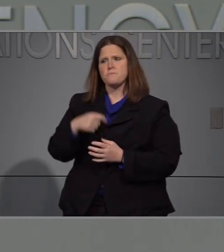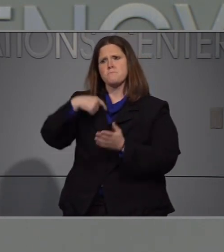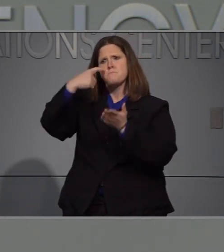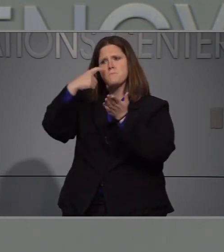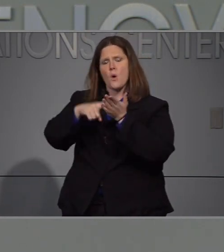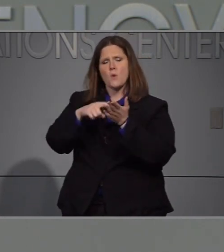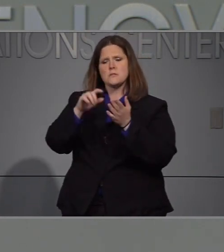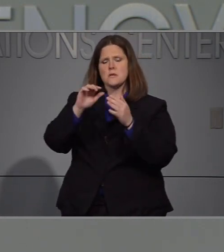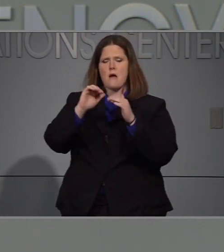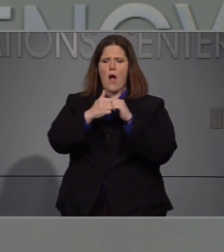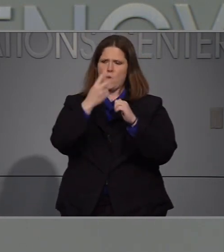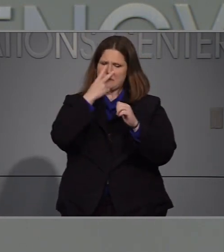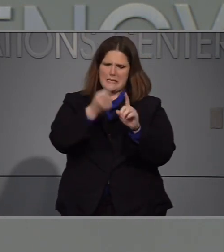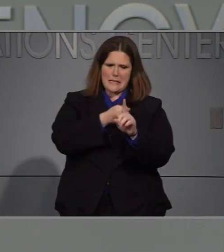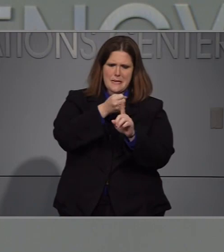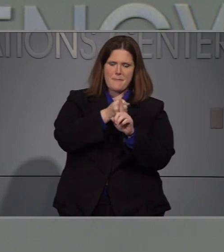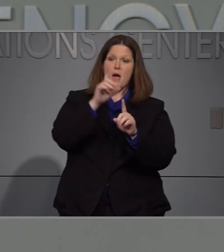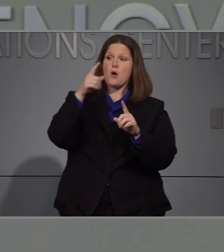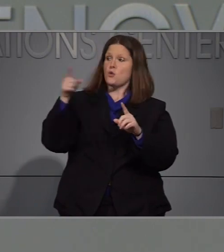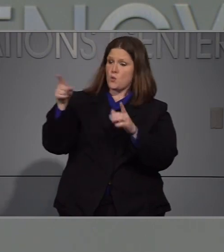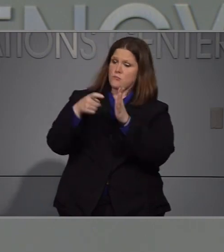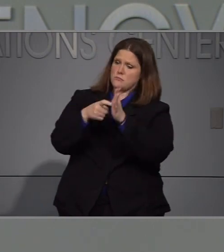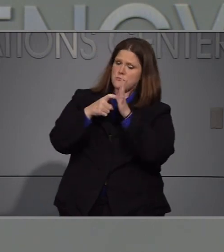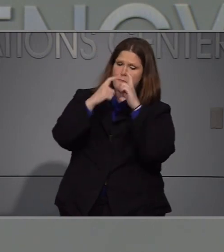Sí vamos a ver un impacto de con el uso de mascarillas.